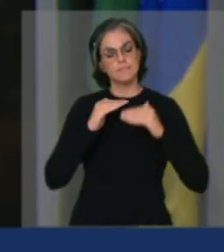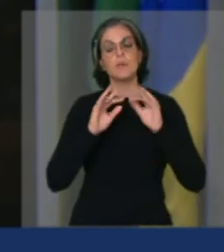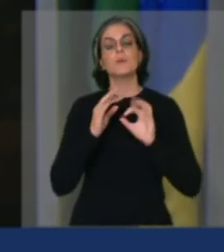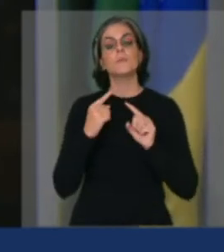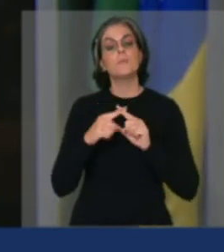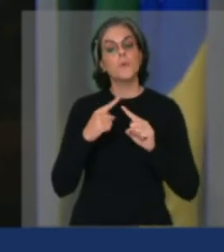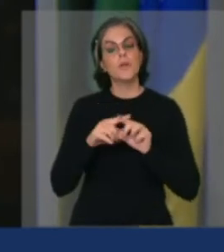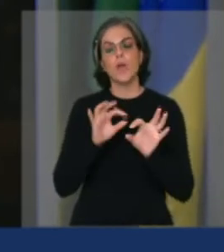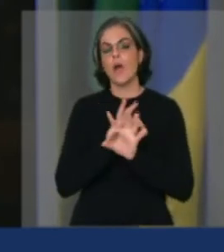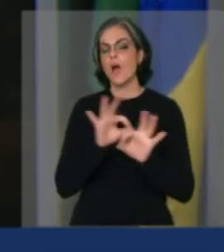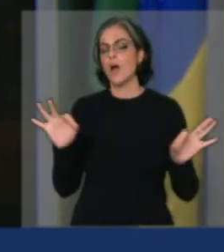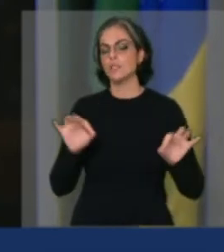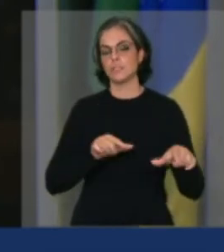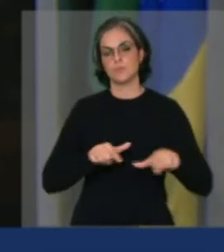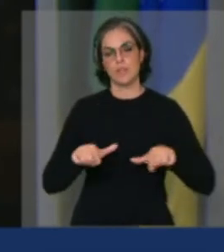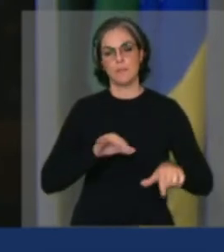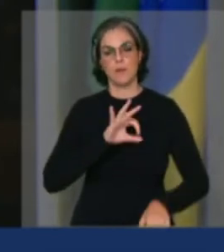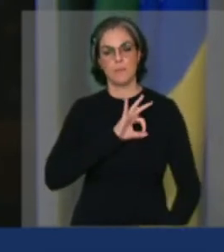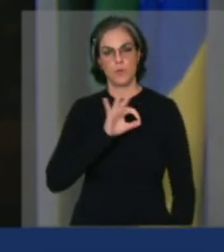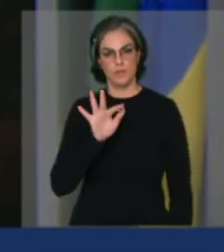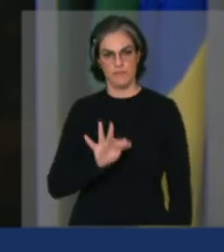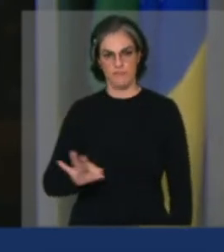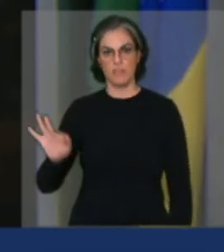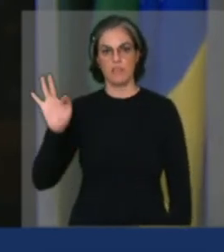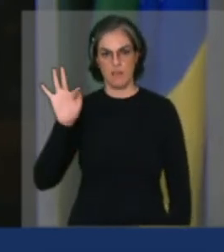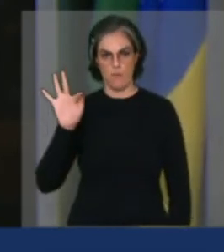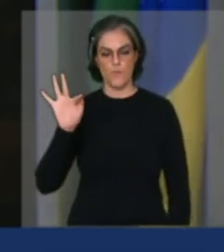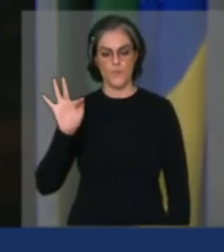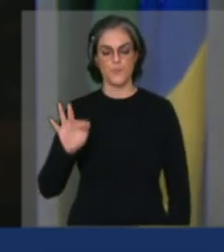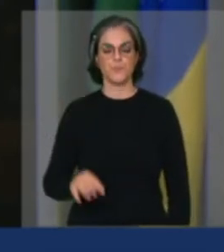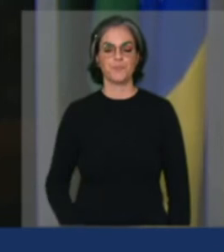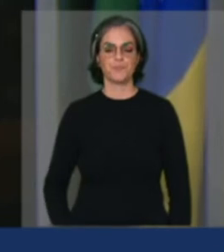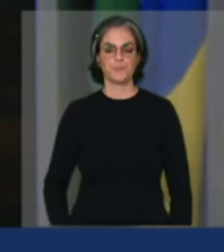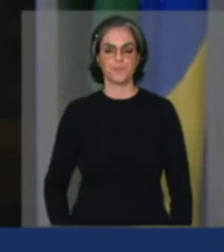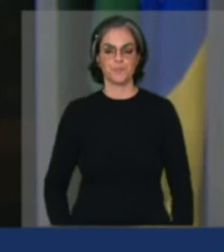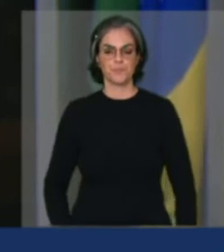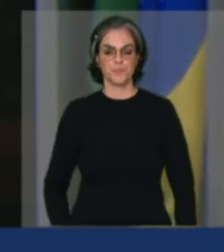TRABALHO DA NOSSA POLÍCIA FEDERAL. E COMO REPRESENTANTE DO NOSSO CEARÁAQUI, ESTE NOBRE PARLAMENTO, MUITAS